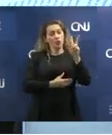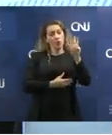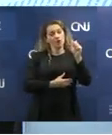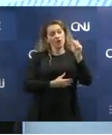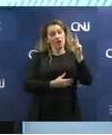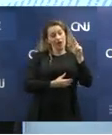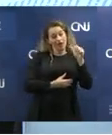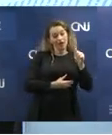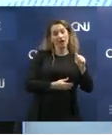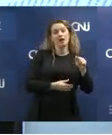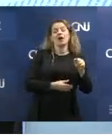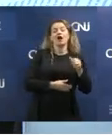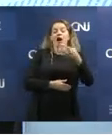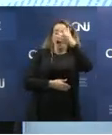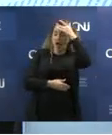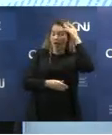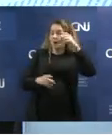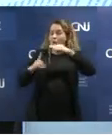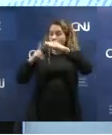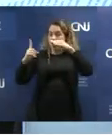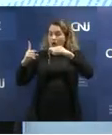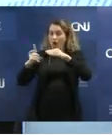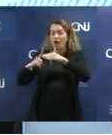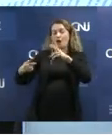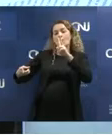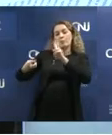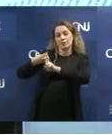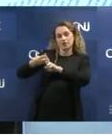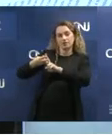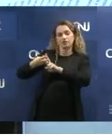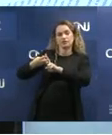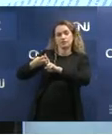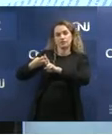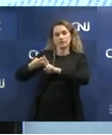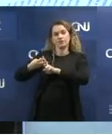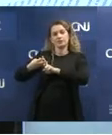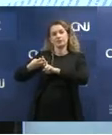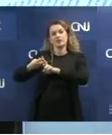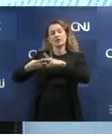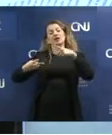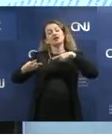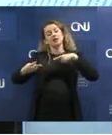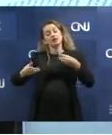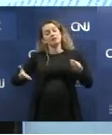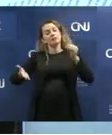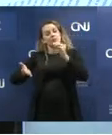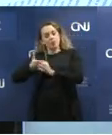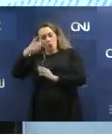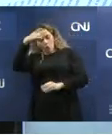esta é uma medida que imporia um comportamento diverso do que este foi.